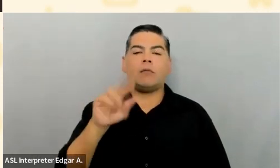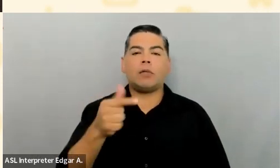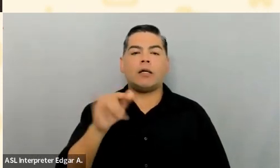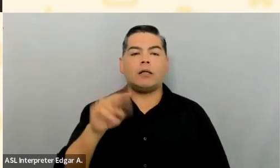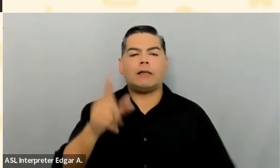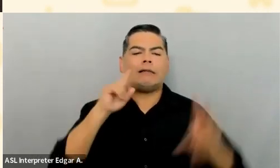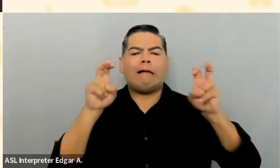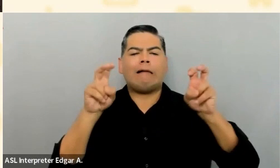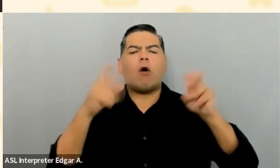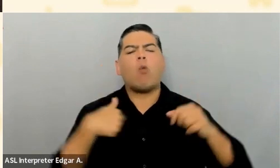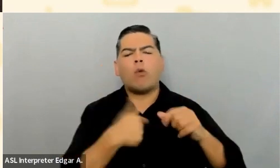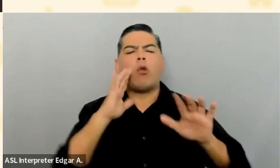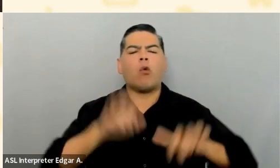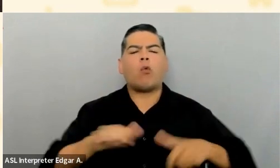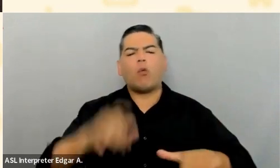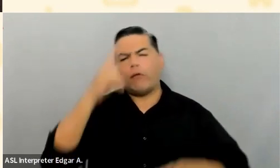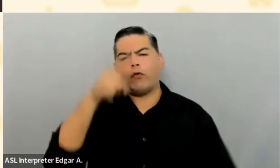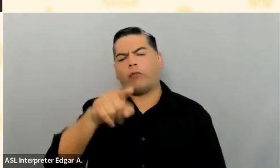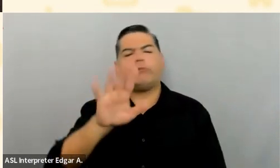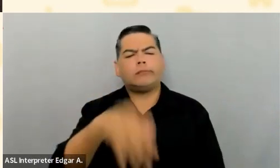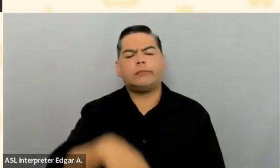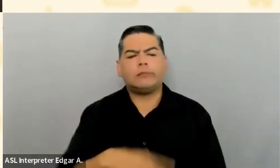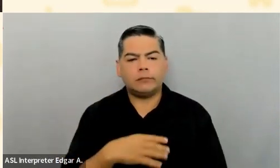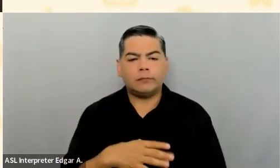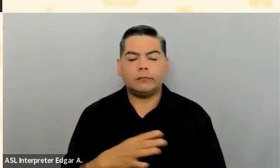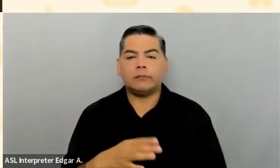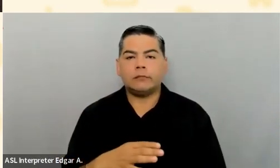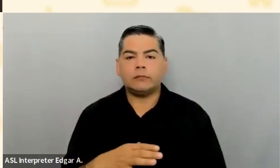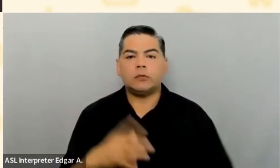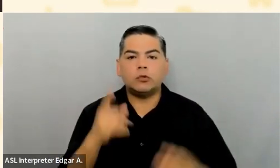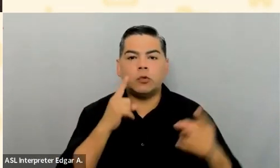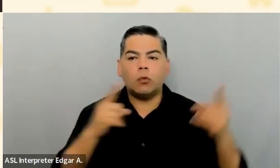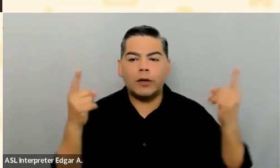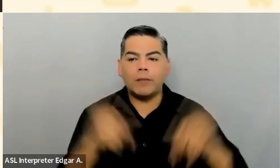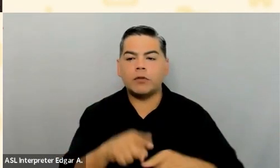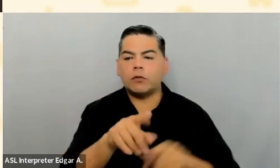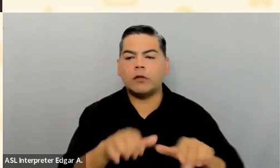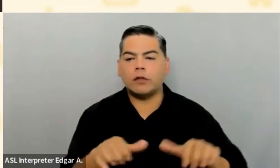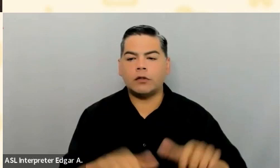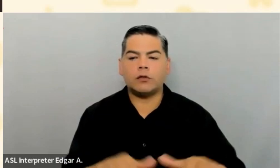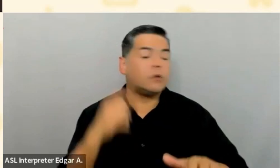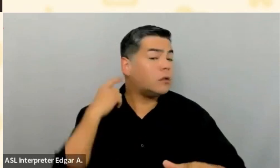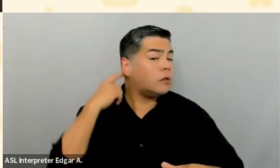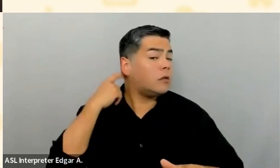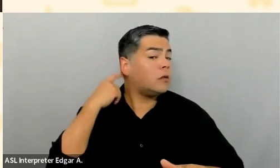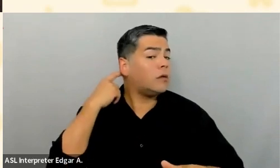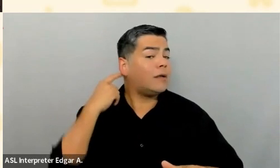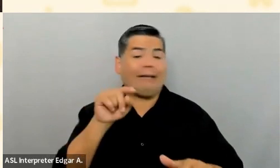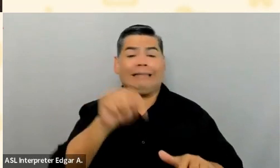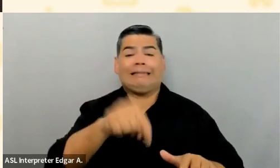Lo que están haciendo es... Sí, este artículo me molestó bastante